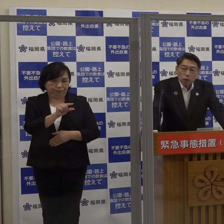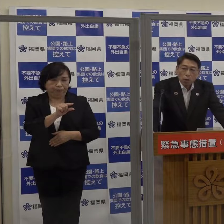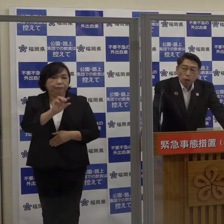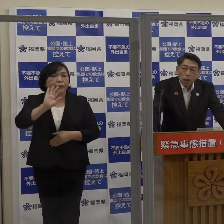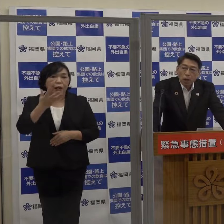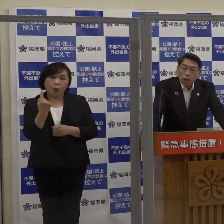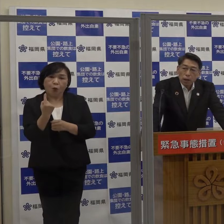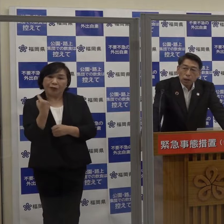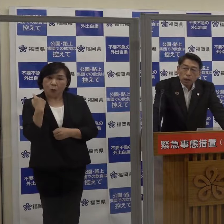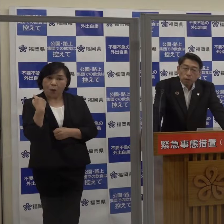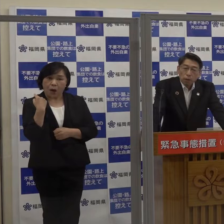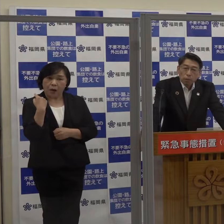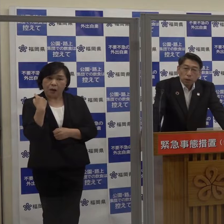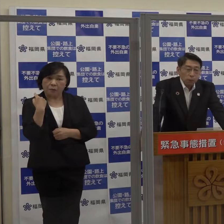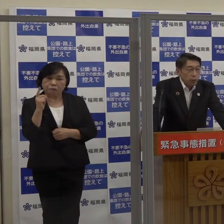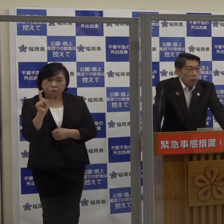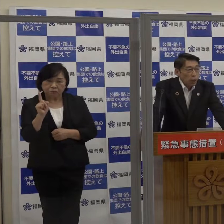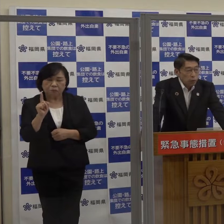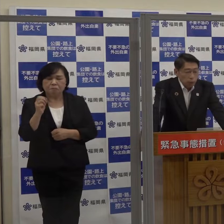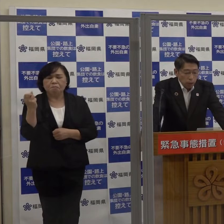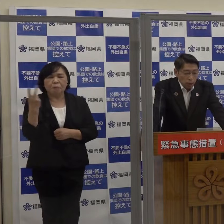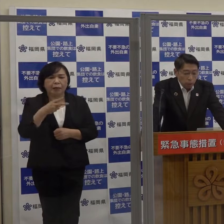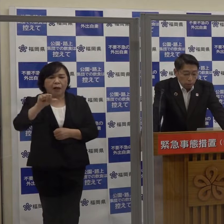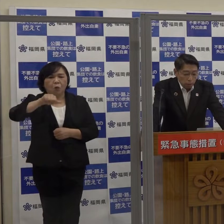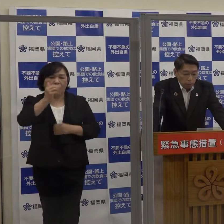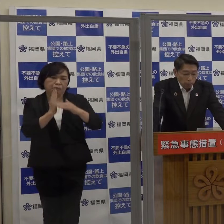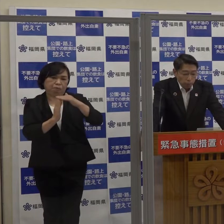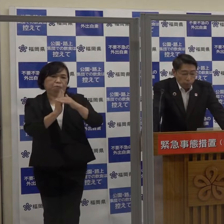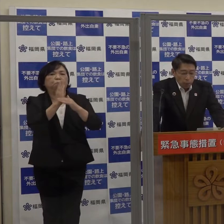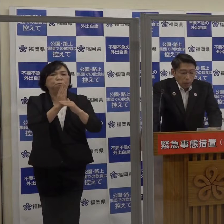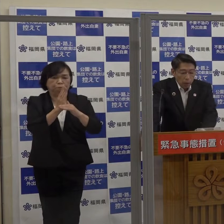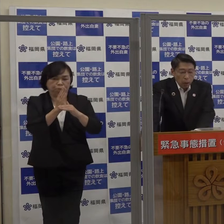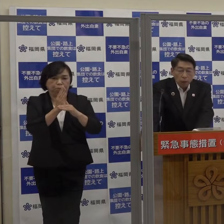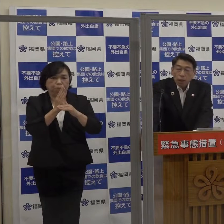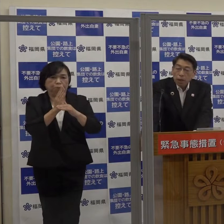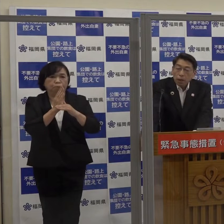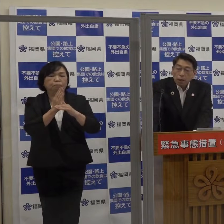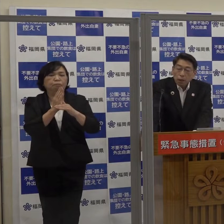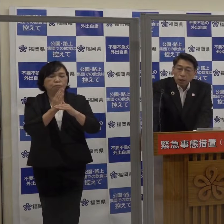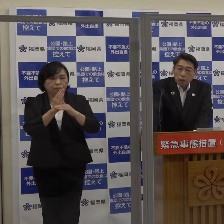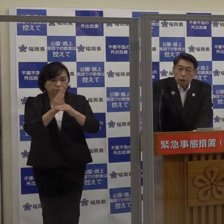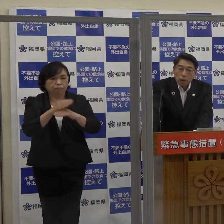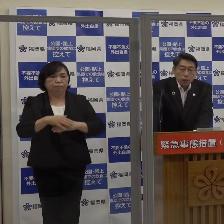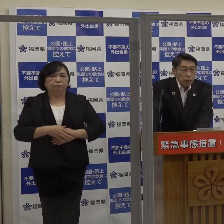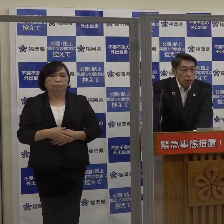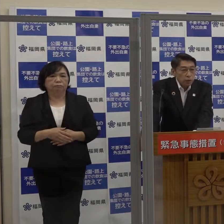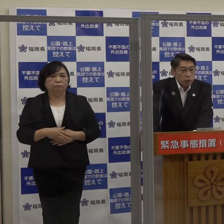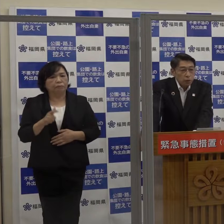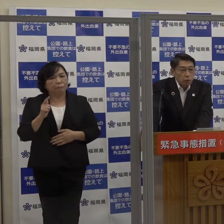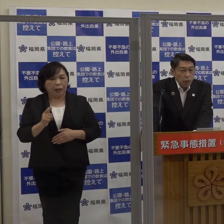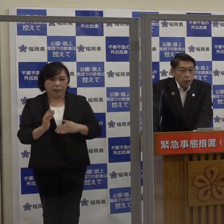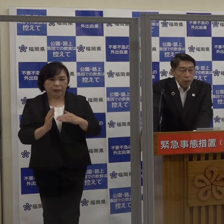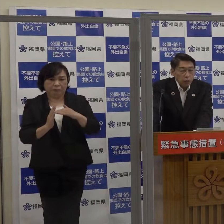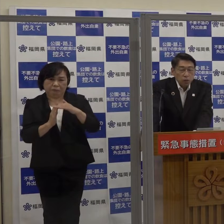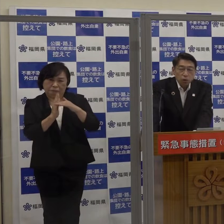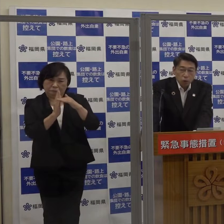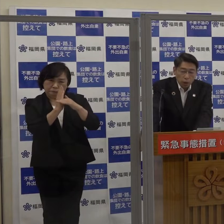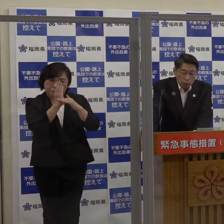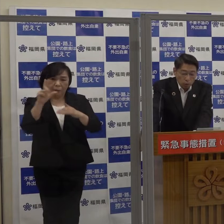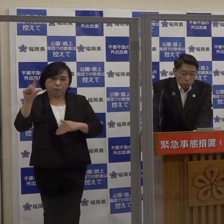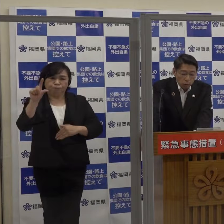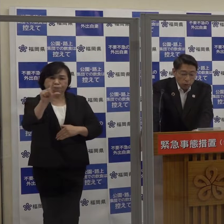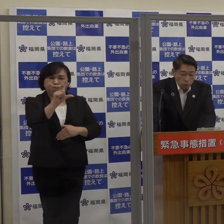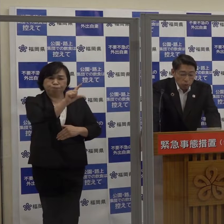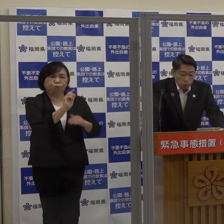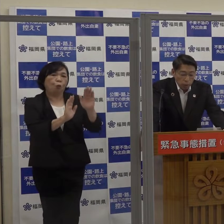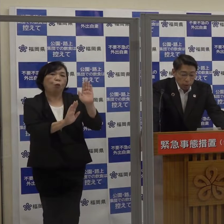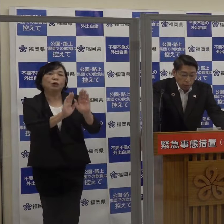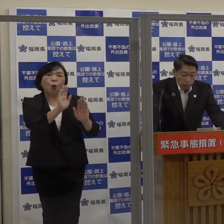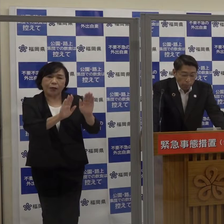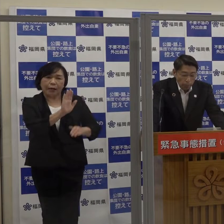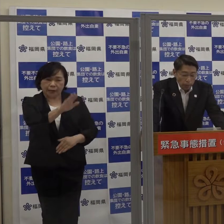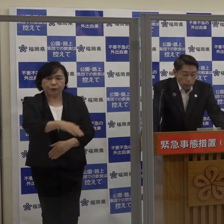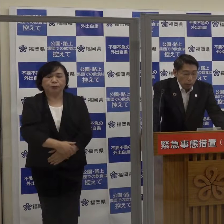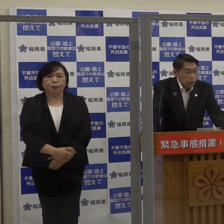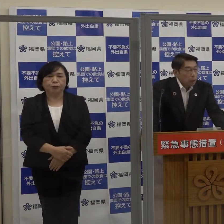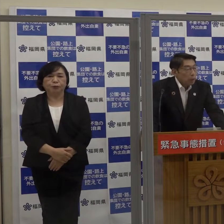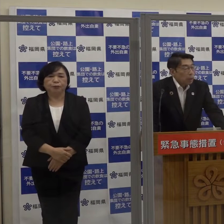しかし 昨日は再び５００人台となり 高い水準で推移していると言わざるを得ません